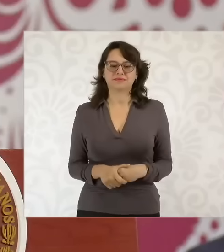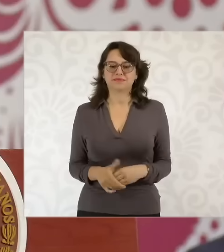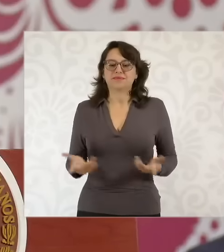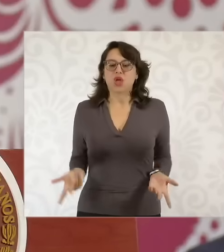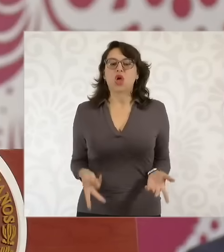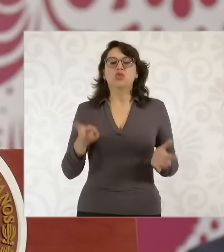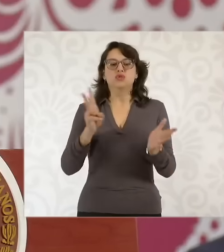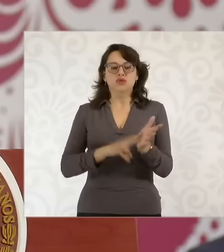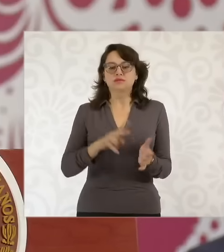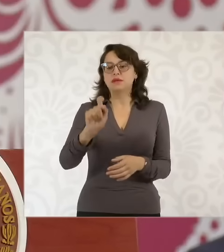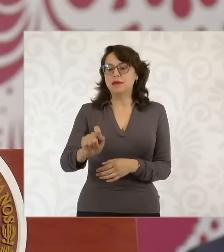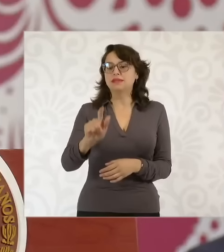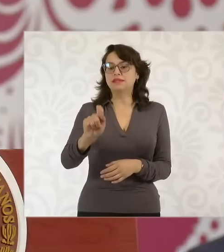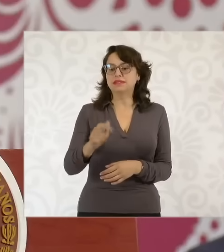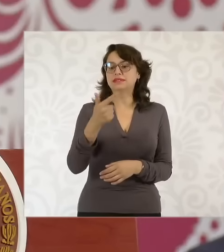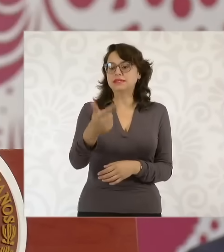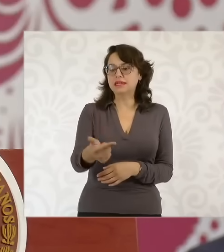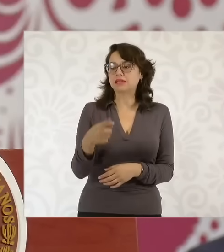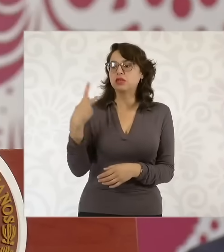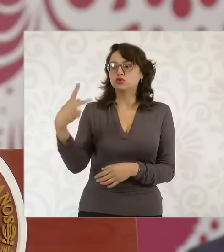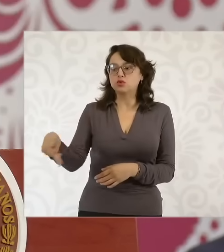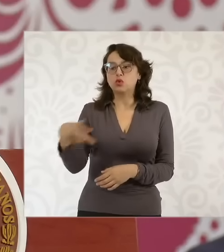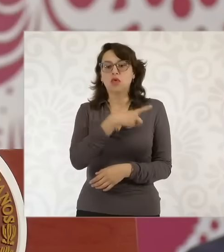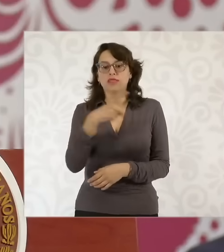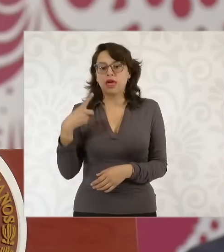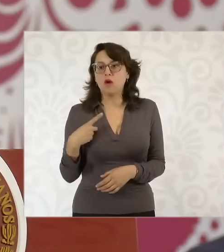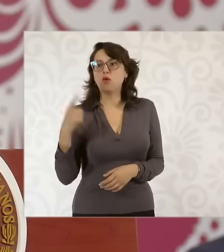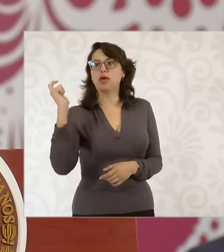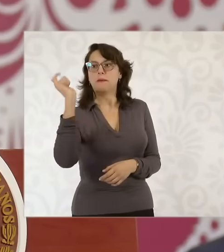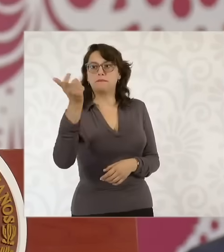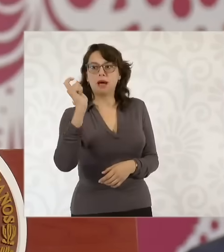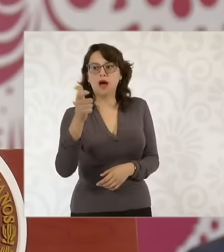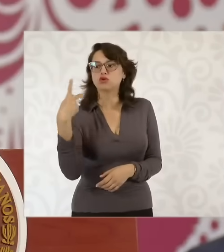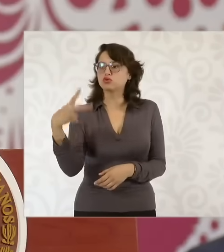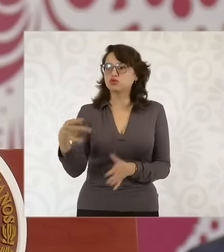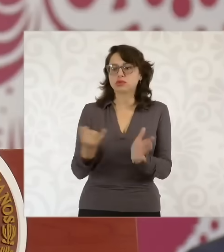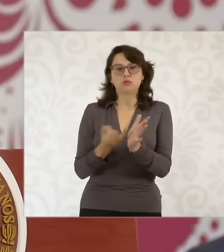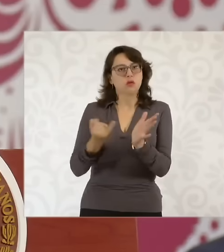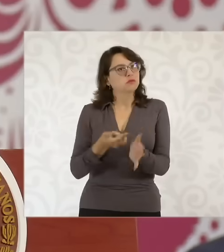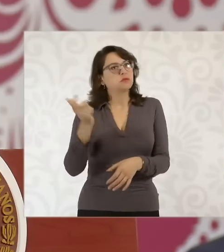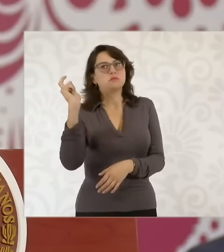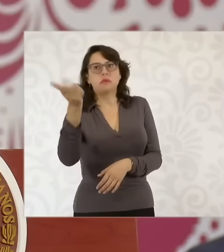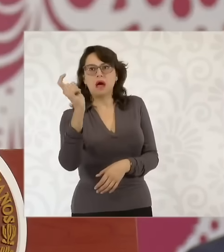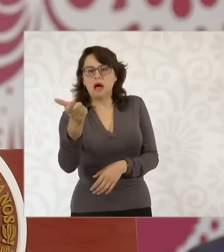Pemex va a tener suficientes ingresos para pagar su deuda, sus amortizaciones y tener